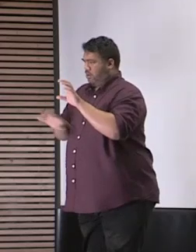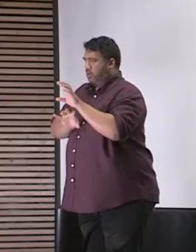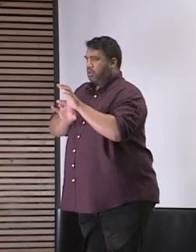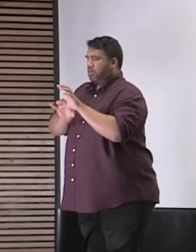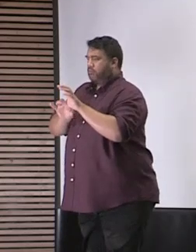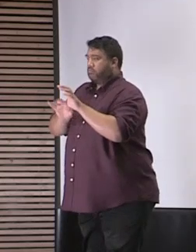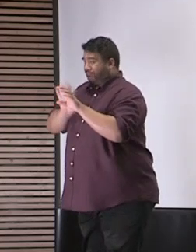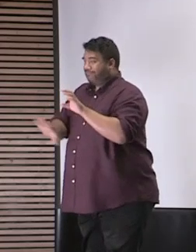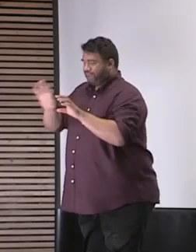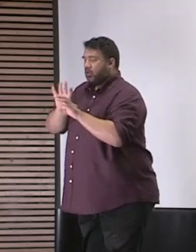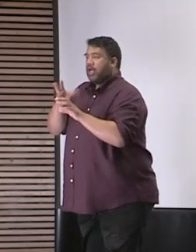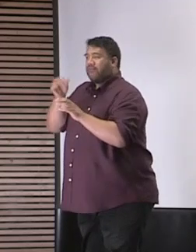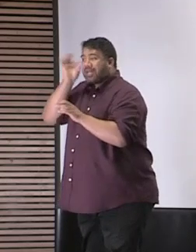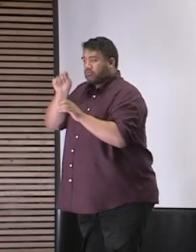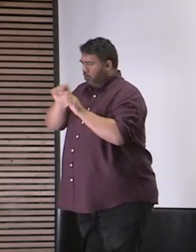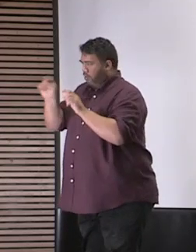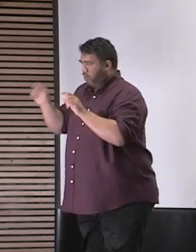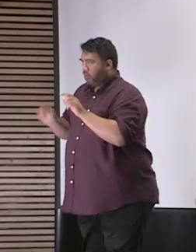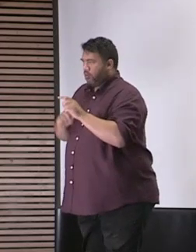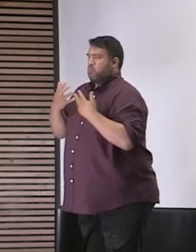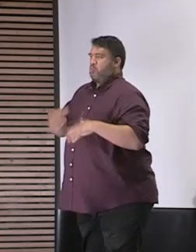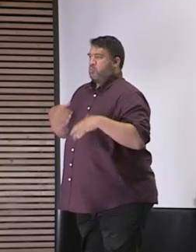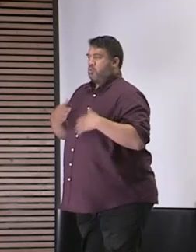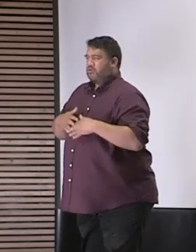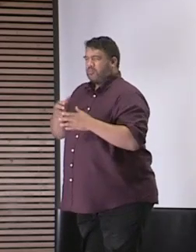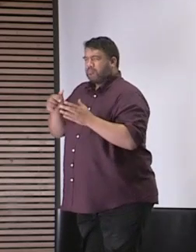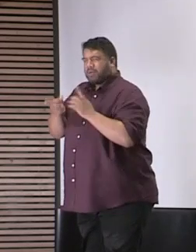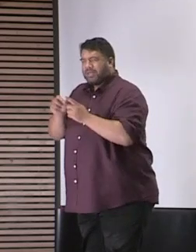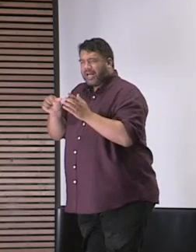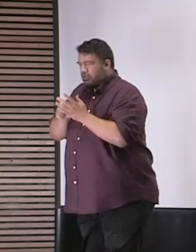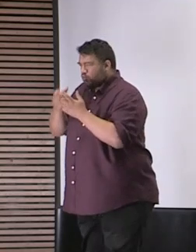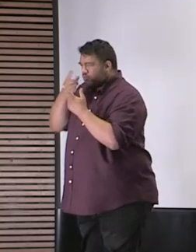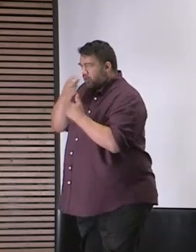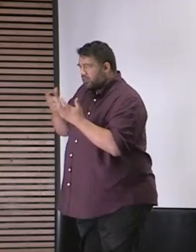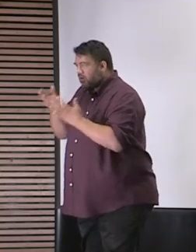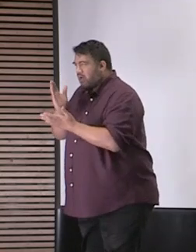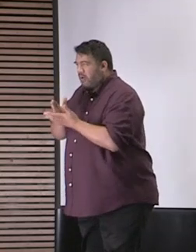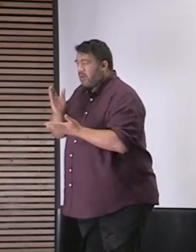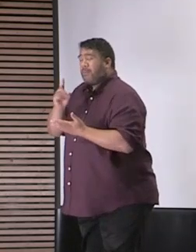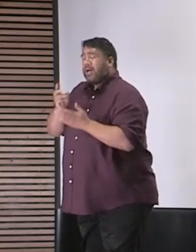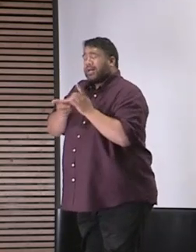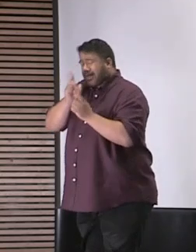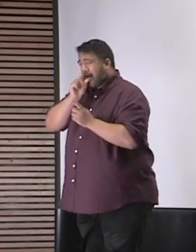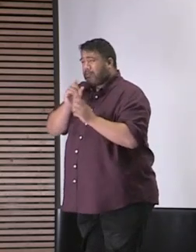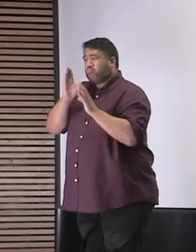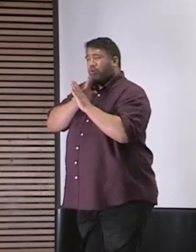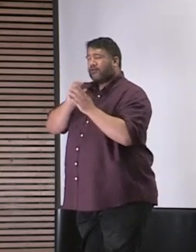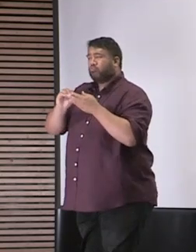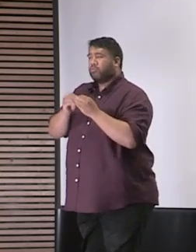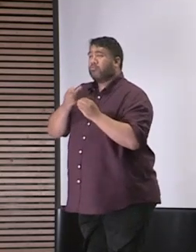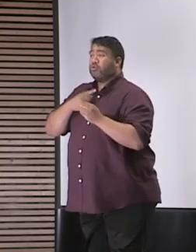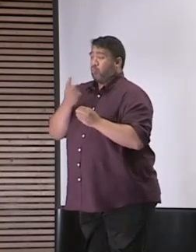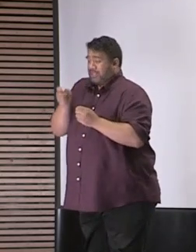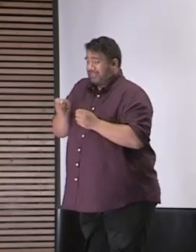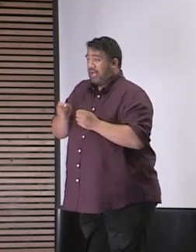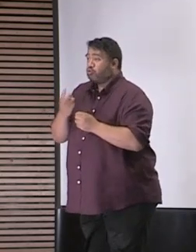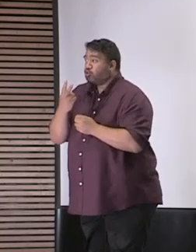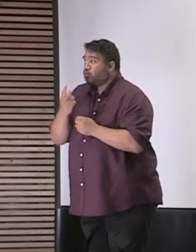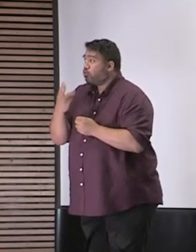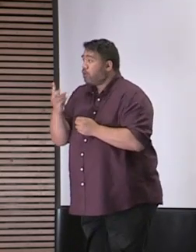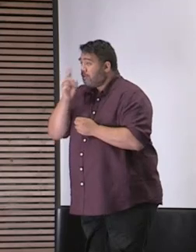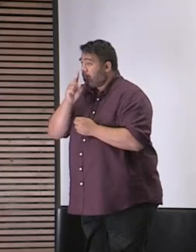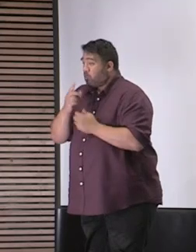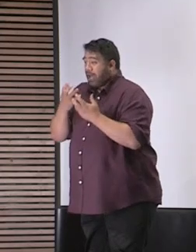Para algunos DHB pequeños hay